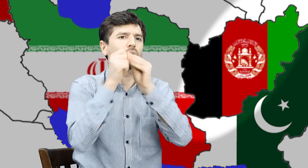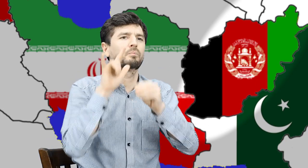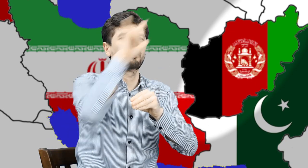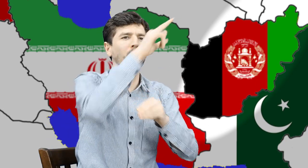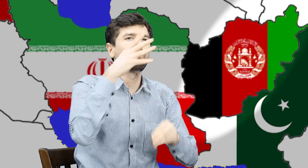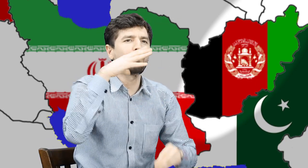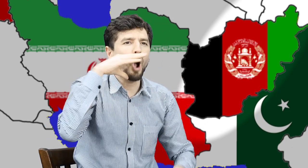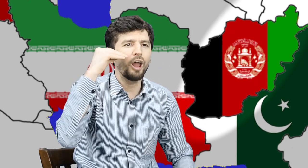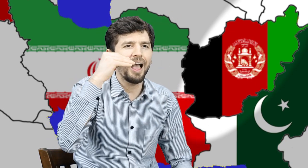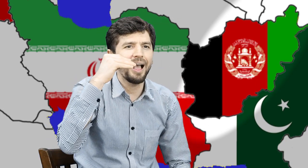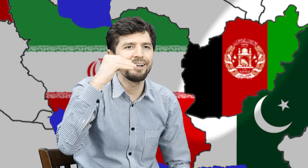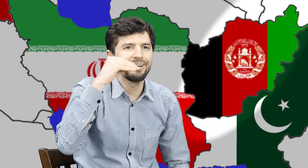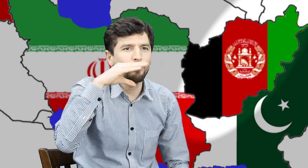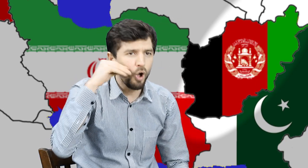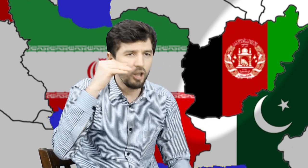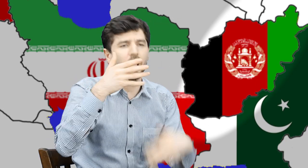Ich war bei den Deaflympics in Bulgarien dabei!